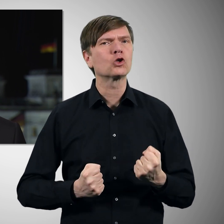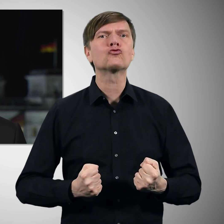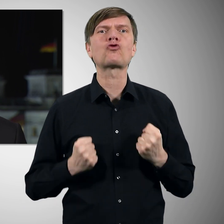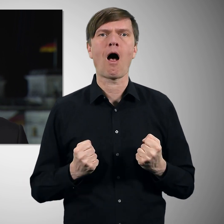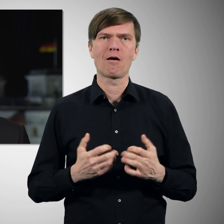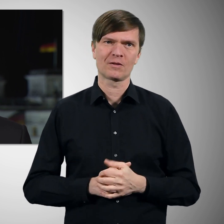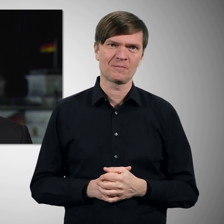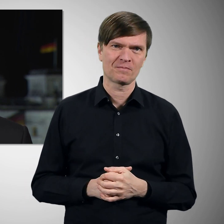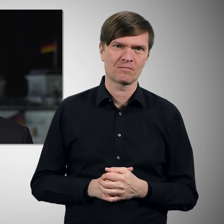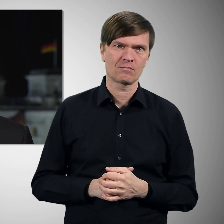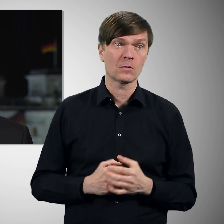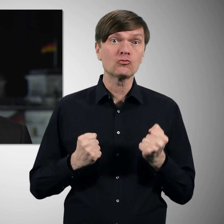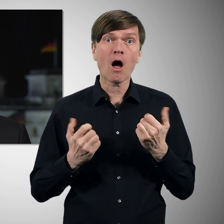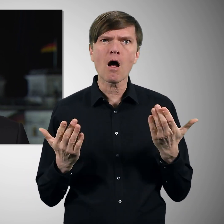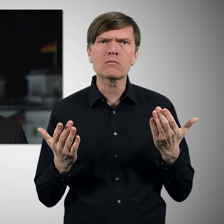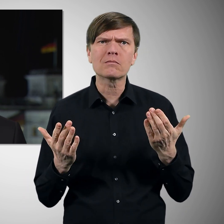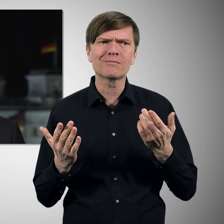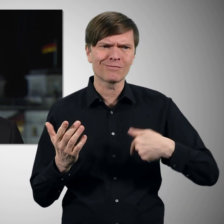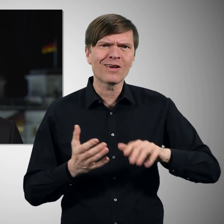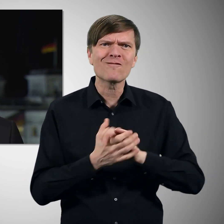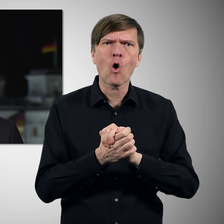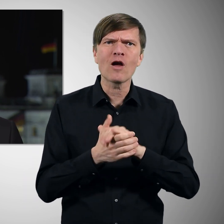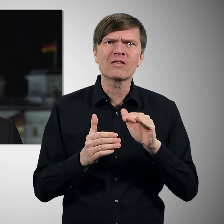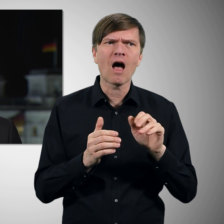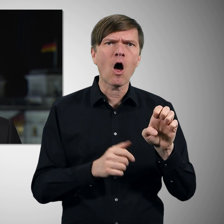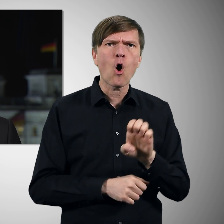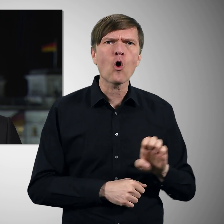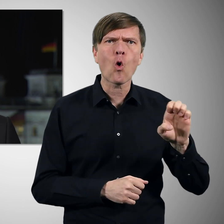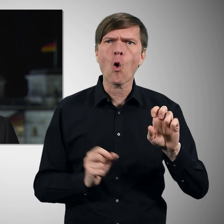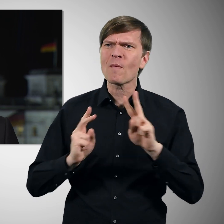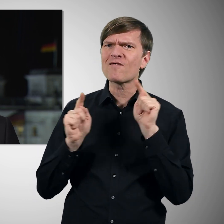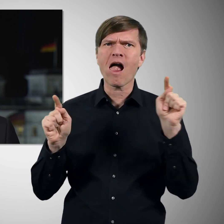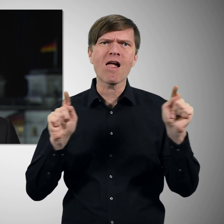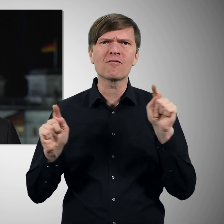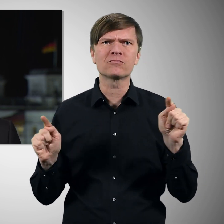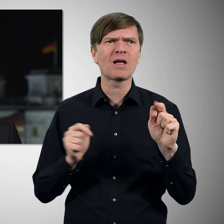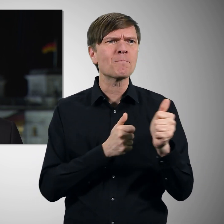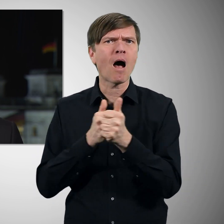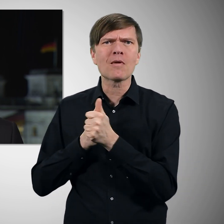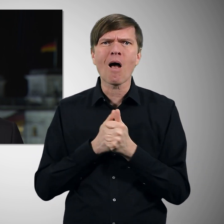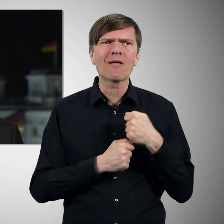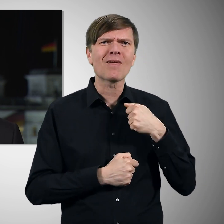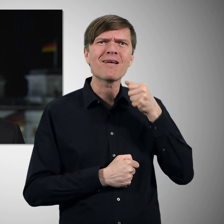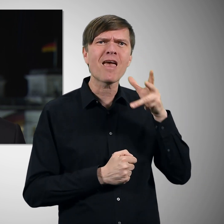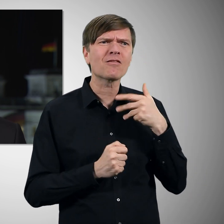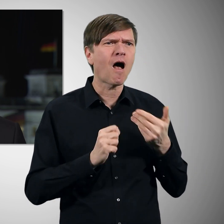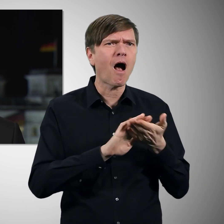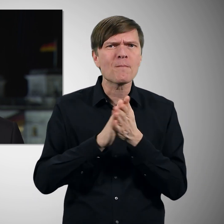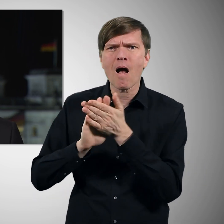Wir haben Freunde – in Europa und rund um den Globus. Partner, mit denen ich mich Tag für Tag darüber abstimme, wie wir unsere Sicherheit in Deutschland